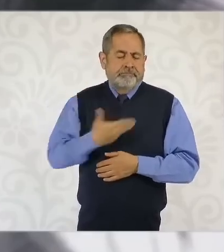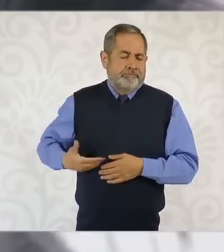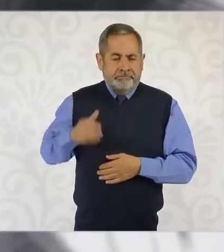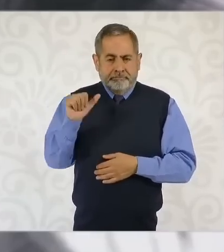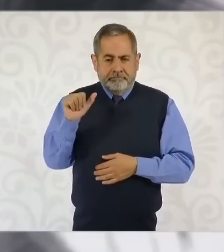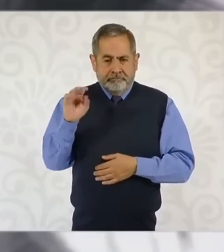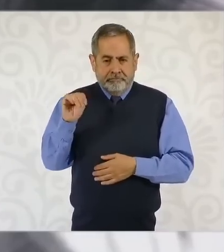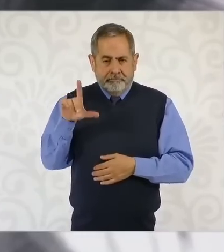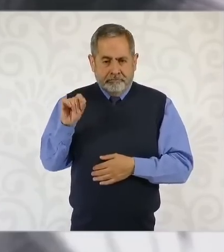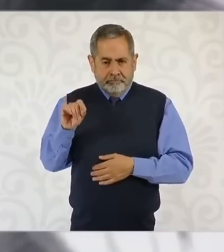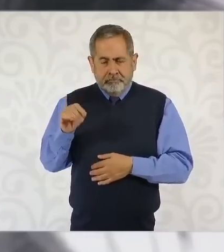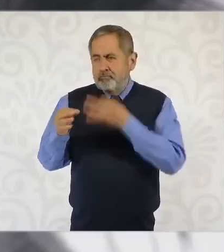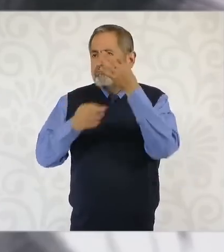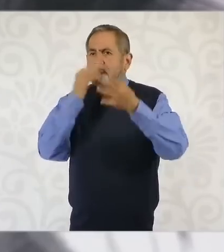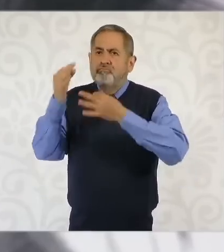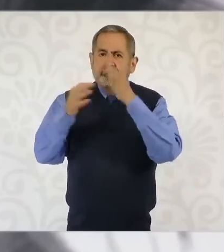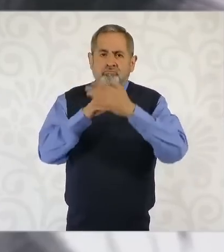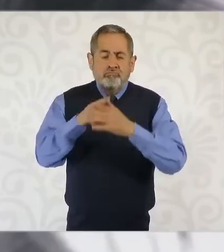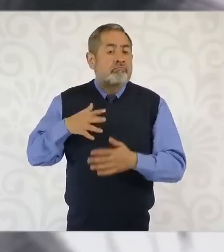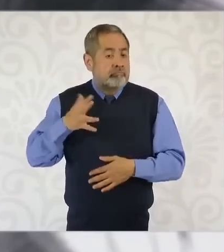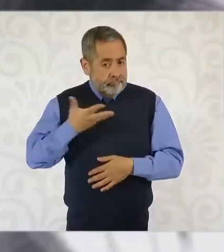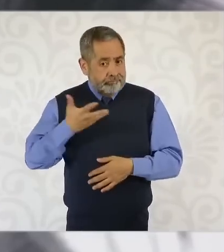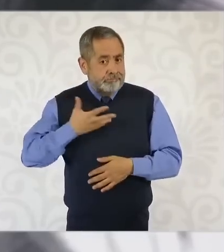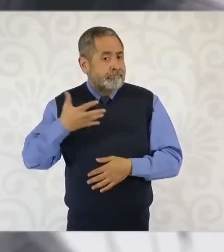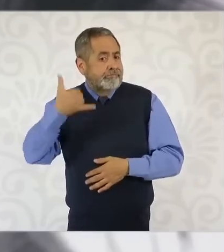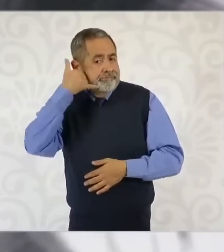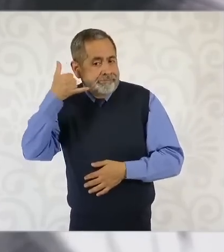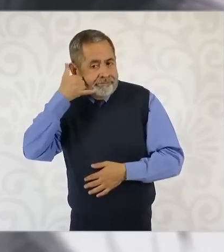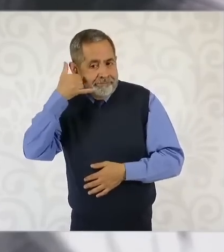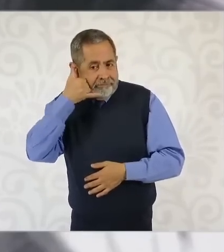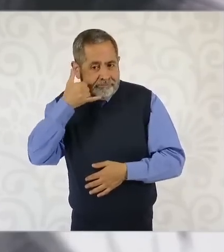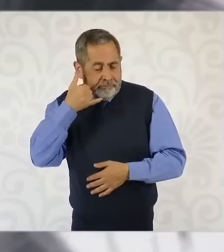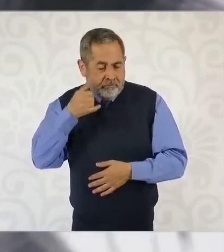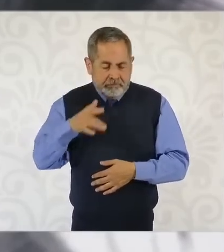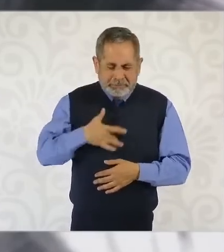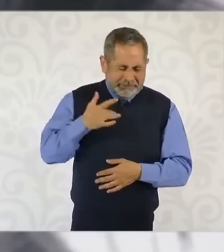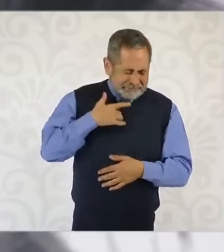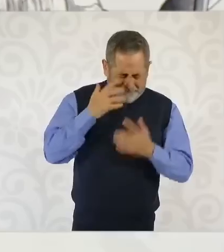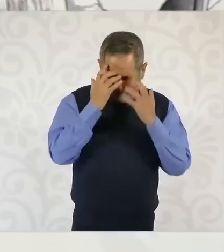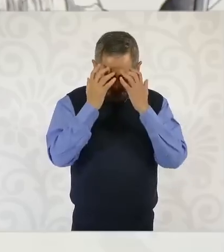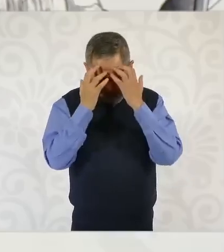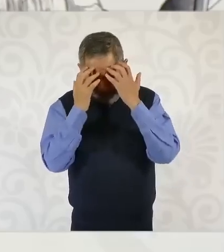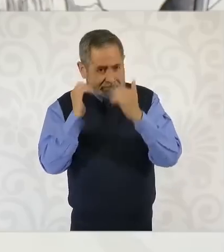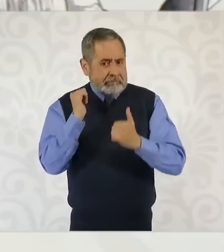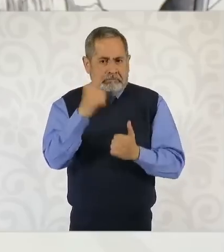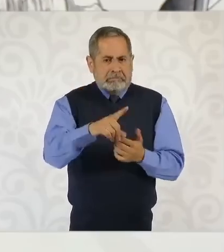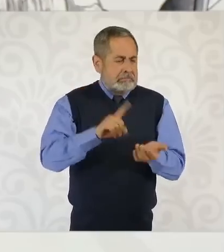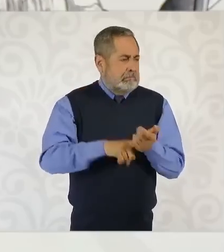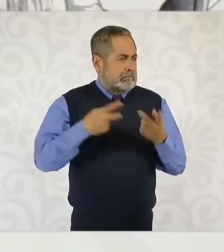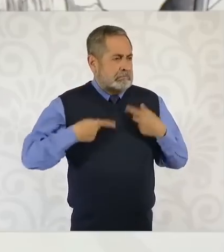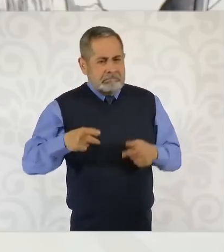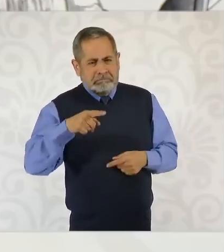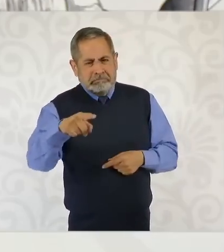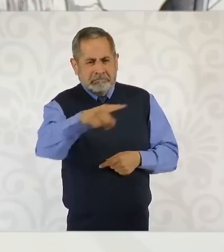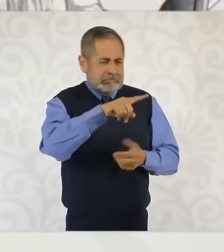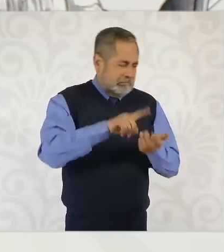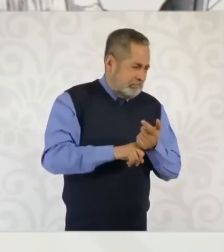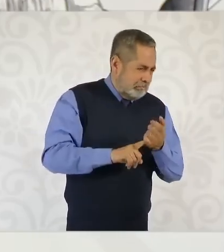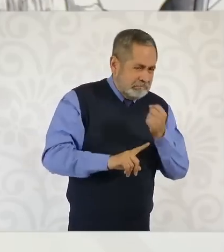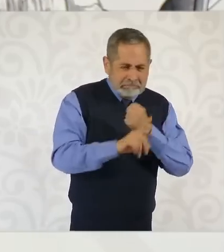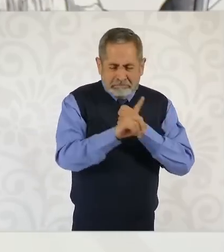número telefónico para atender para e que aquellas personas que tienen algún tipo de dependencia una